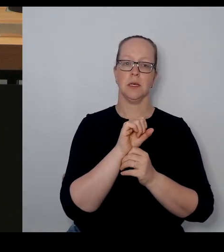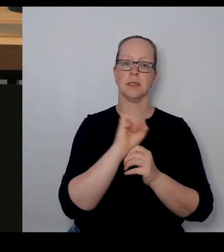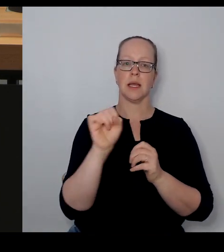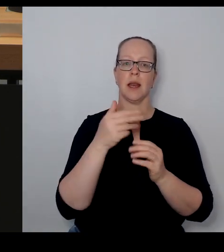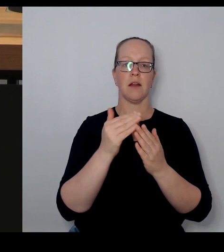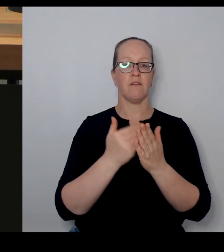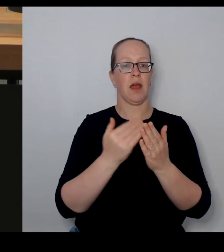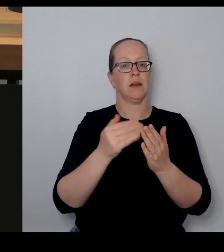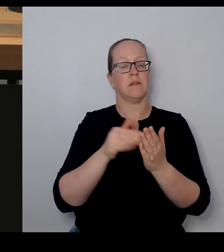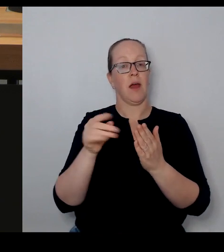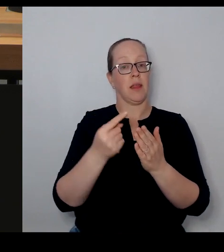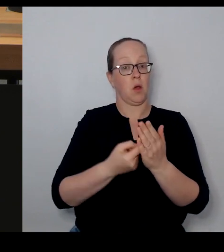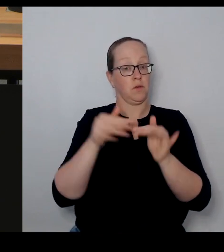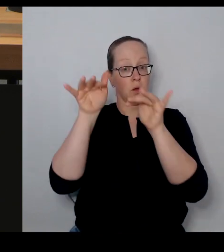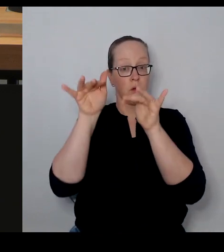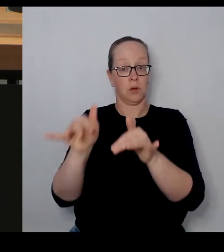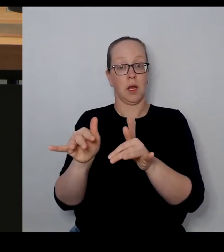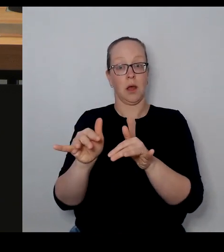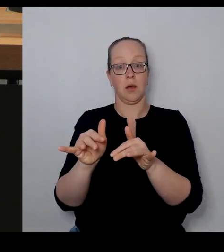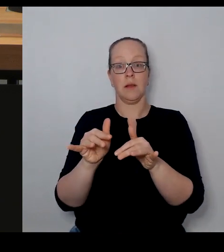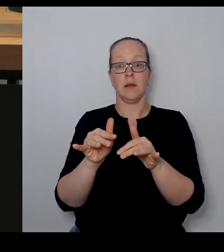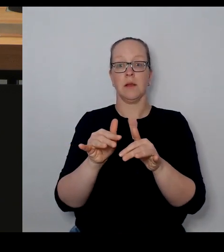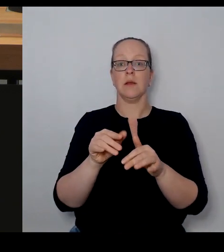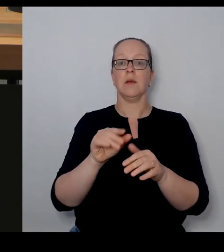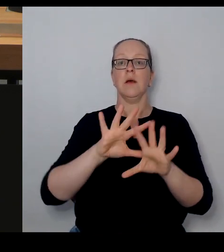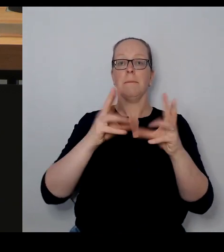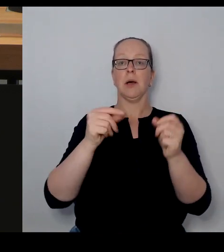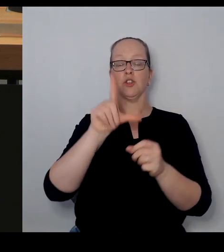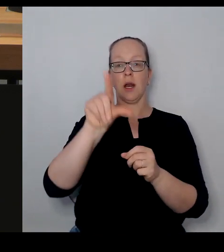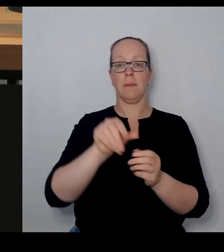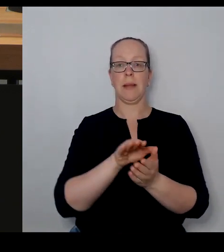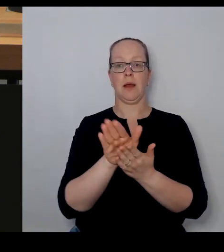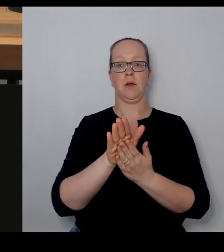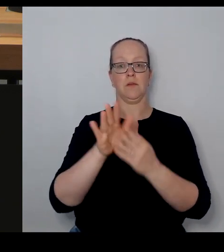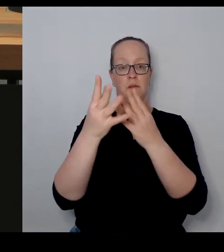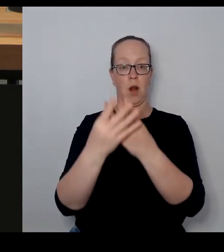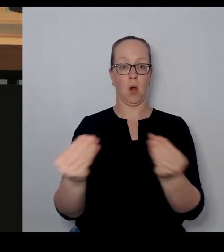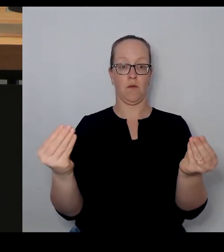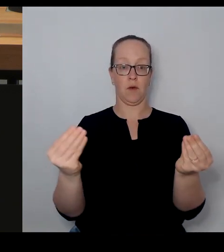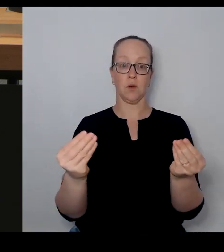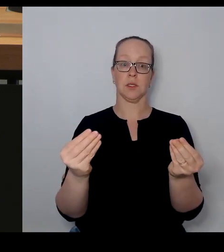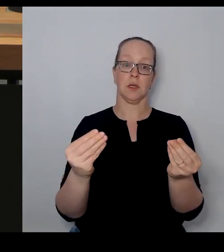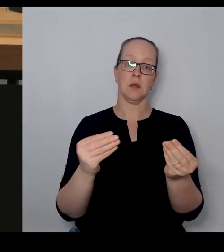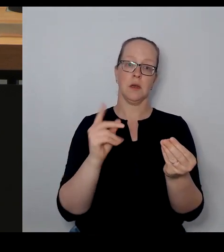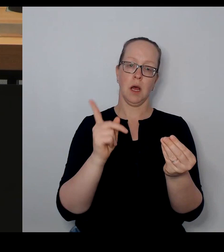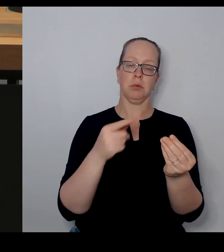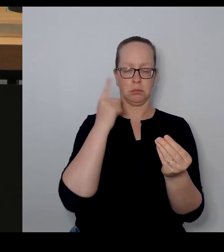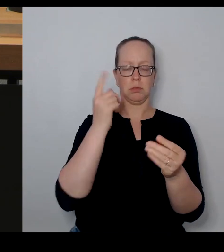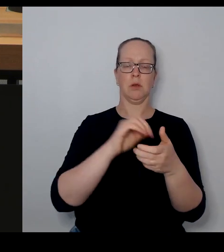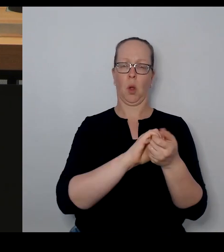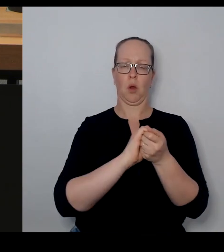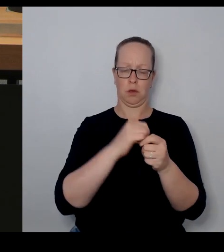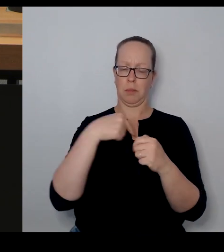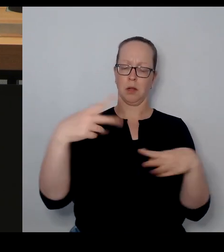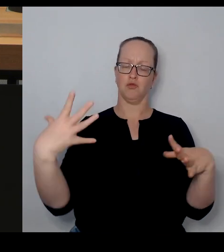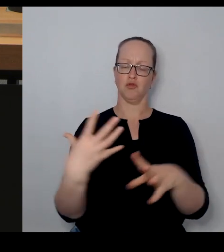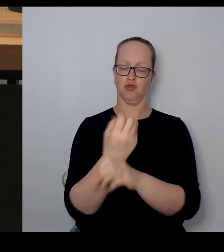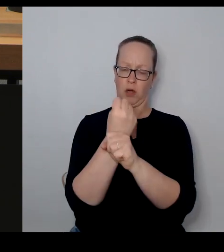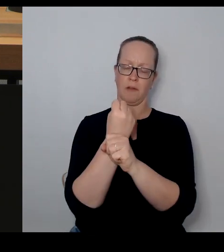Koalition hier bald zu einer ausgewogenen Lösung kommen wird, um einerseits steuernde Maßnahmen zu ergreifen und andererseits haushalterische Planungssicherheit geben zu können.